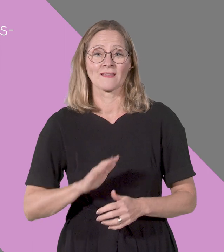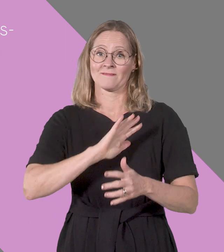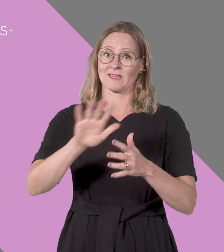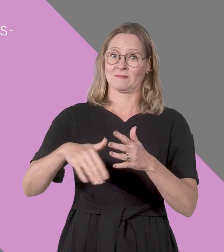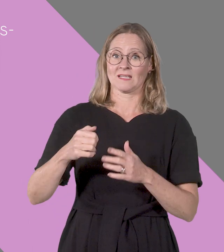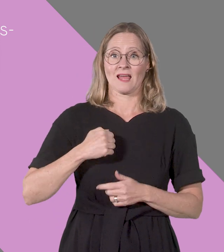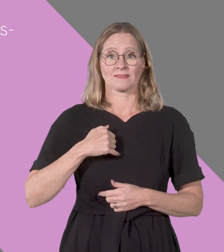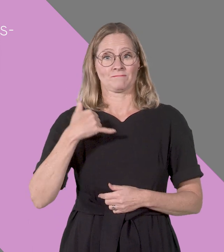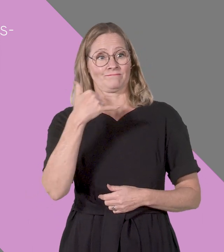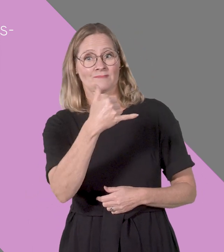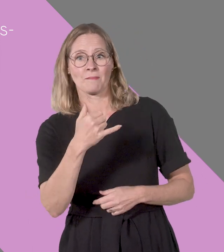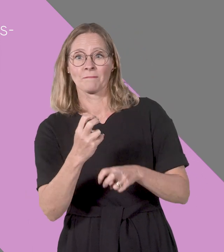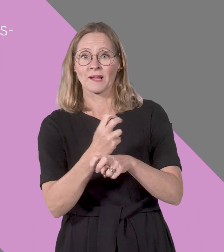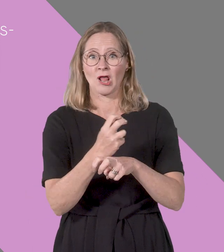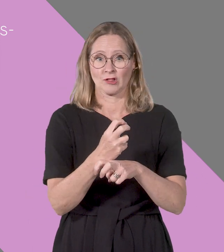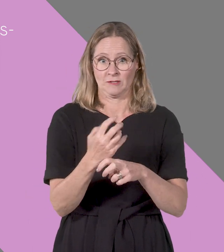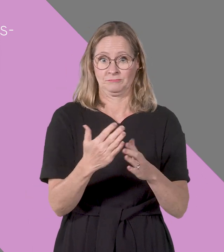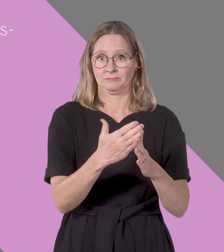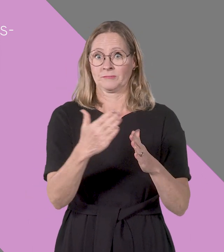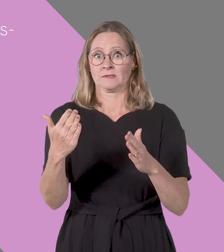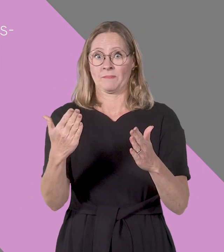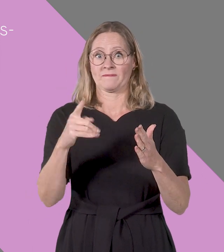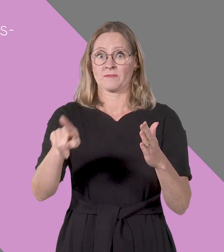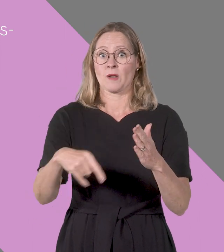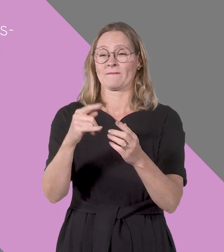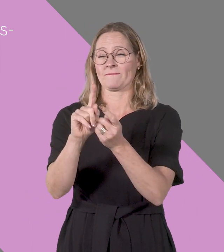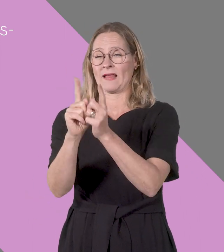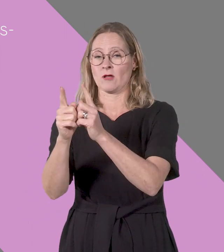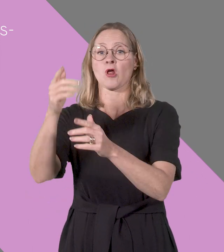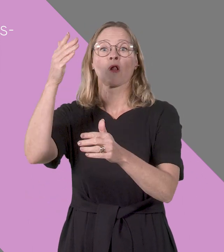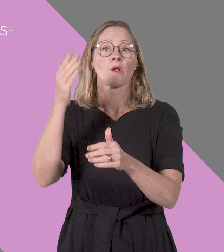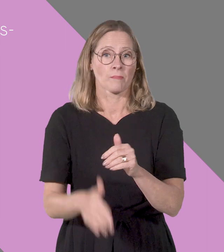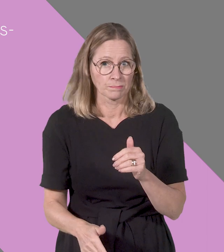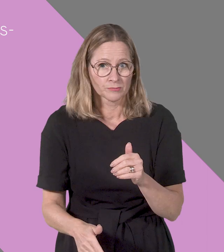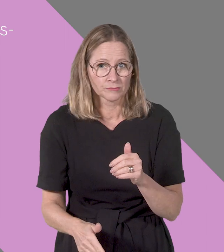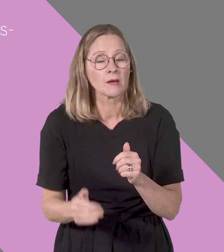Viittomakielisen hätäpuhelun pilotti loppuu vuodenvaihteessa, -